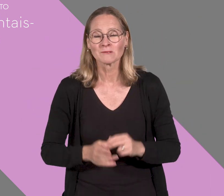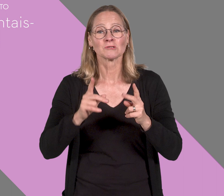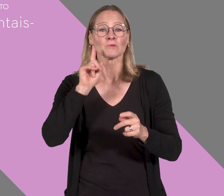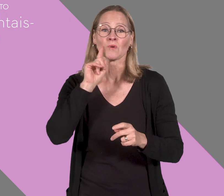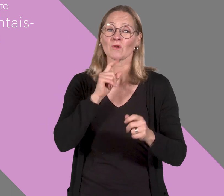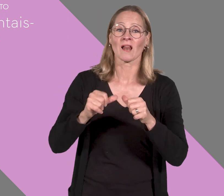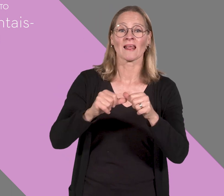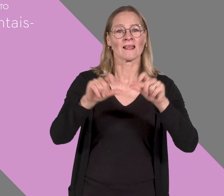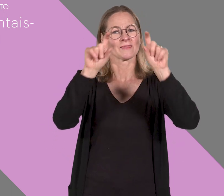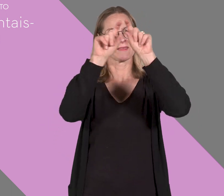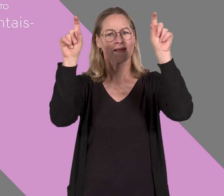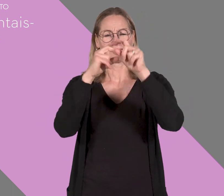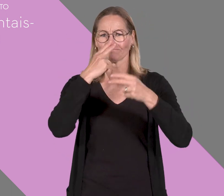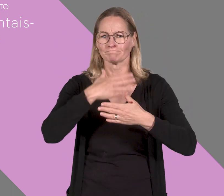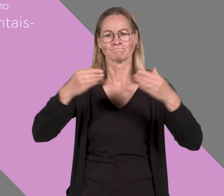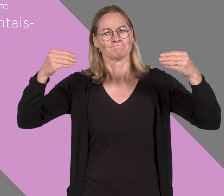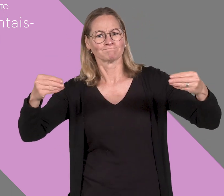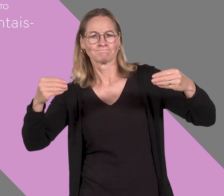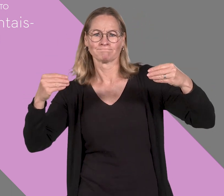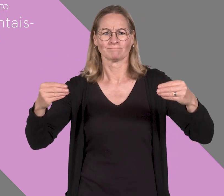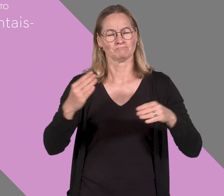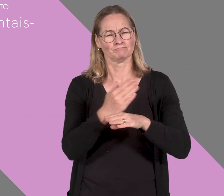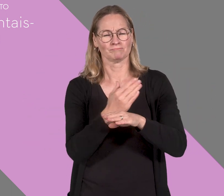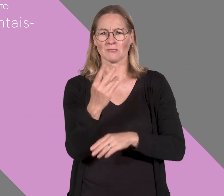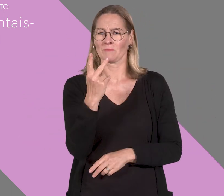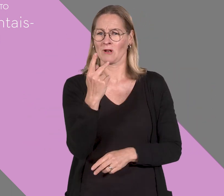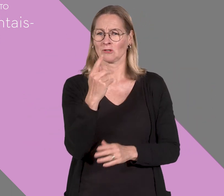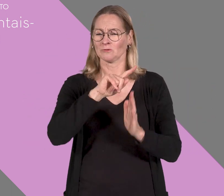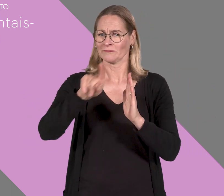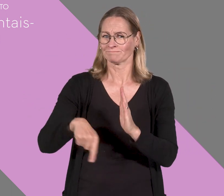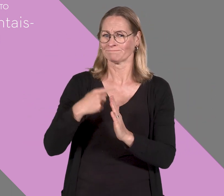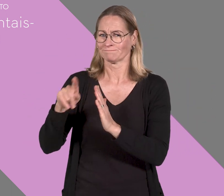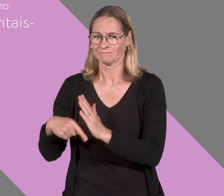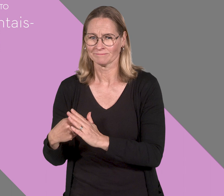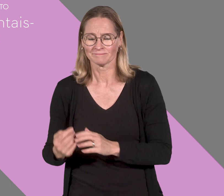noin puolentoista tunnin ajan.